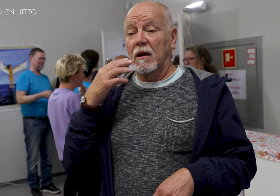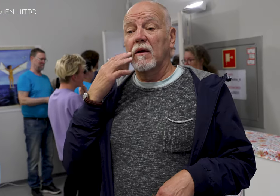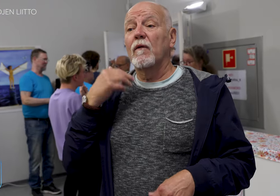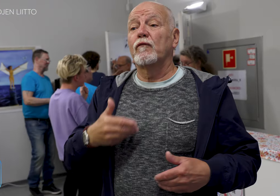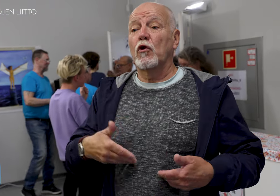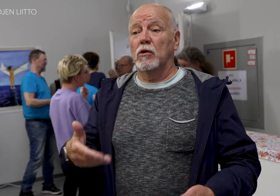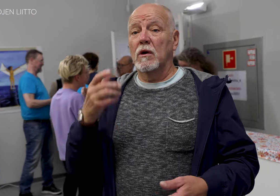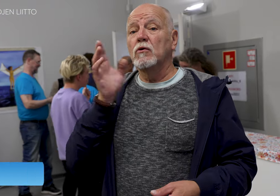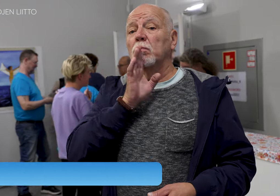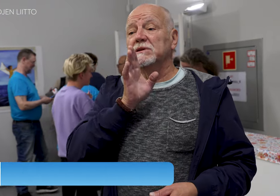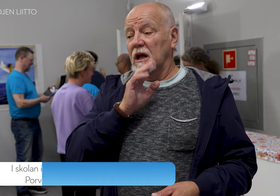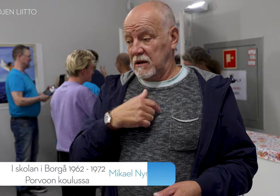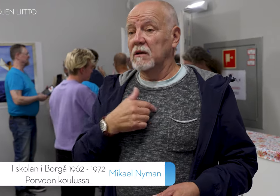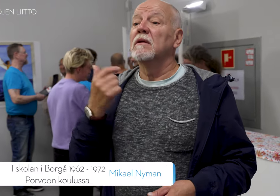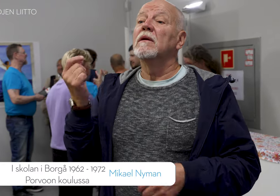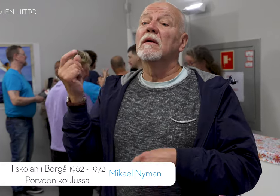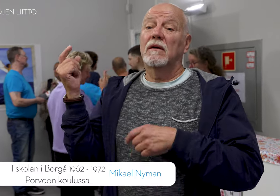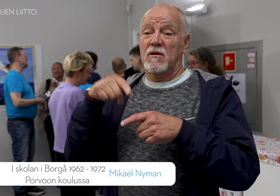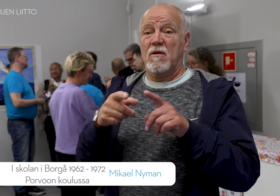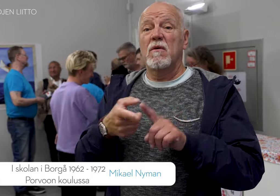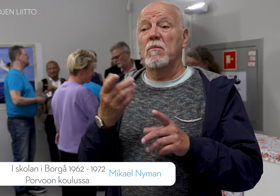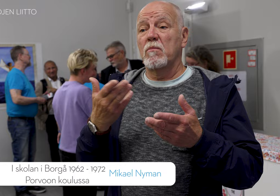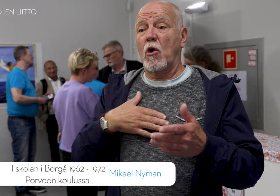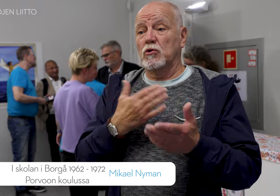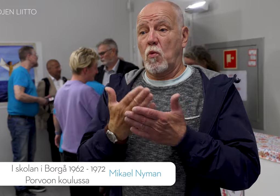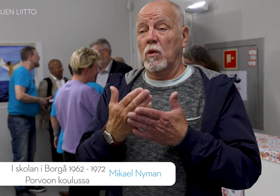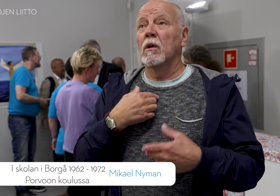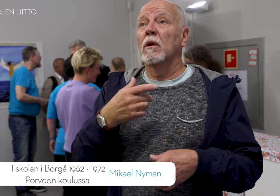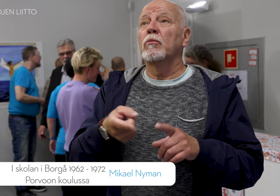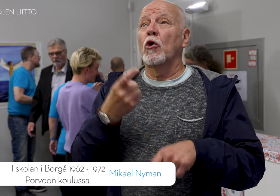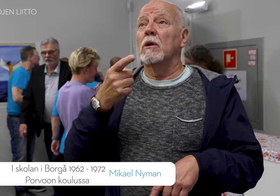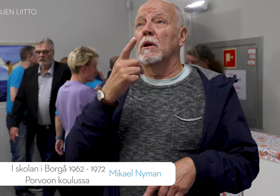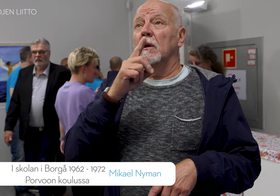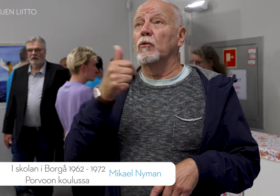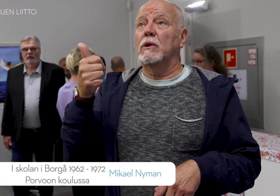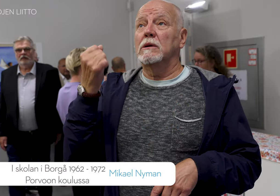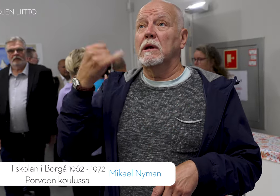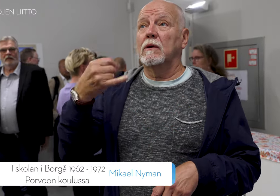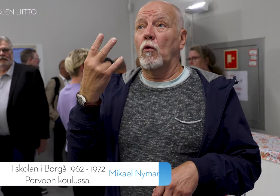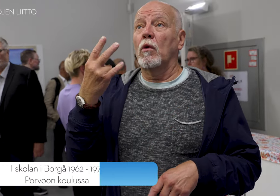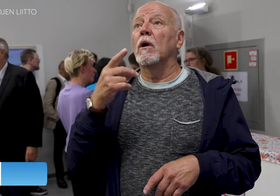Olen kotoisin Pietarsaaresta, ja Porvoon koululla aloitin vuonna 1962.